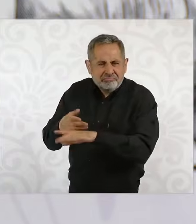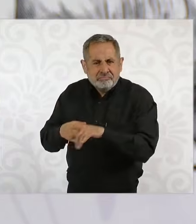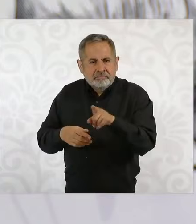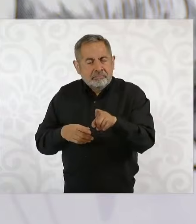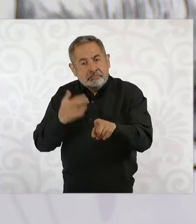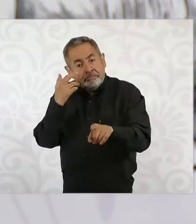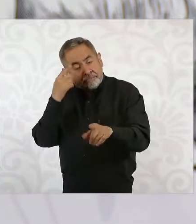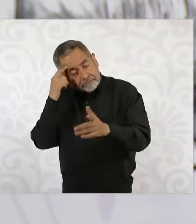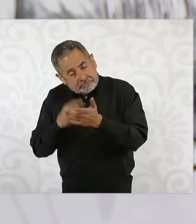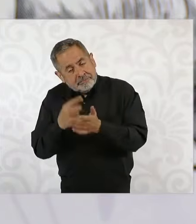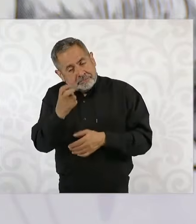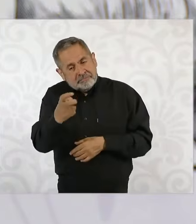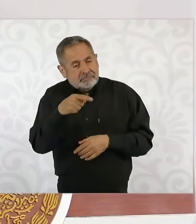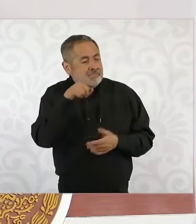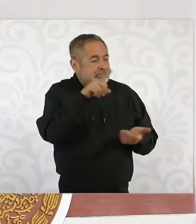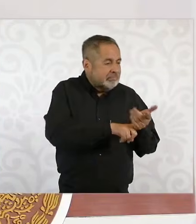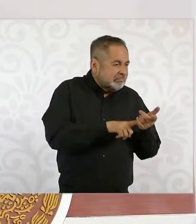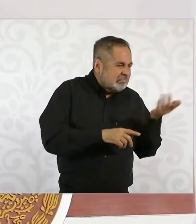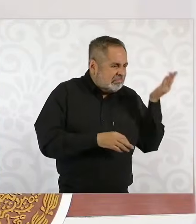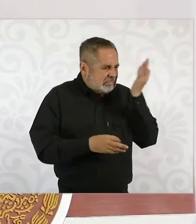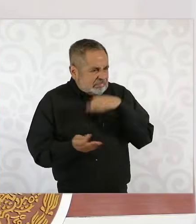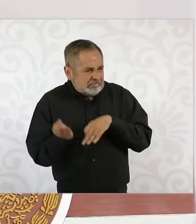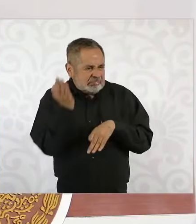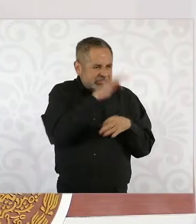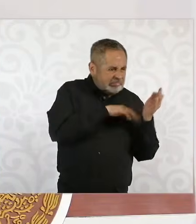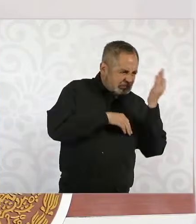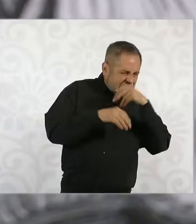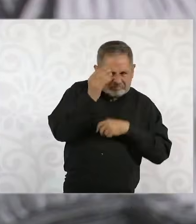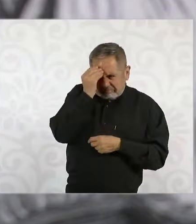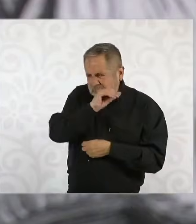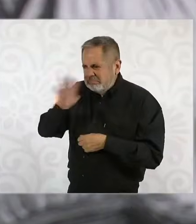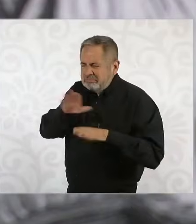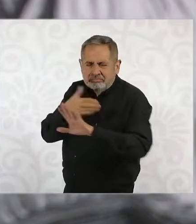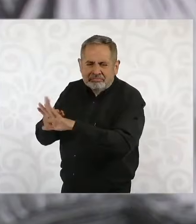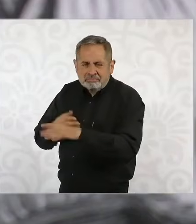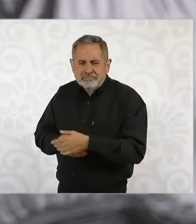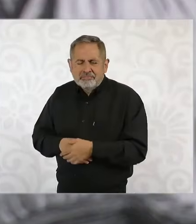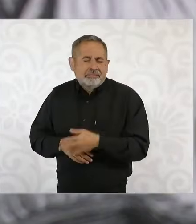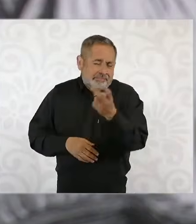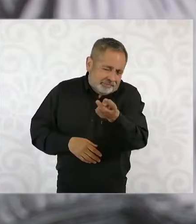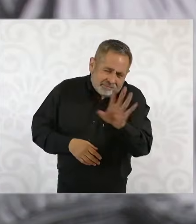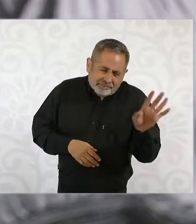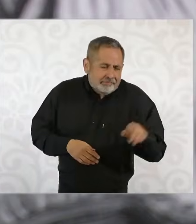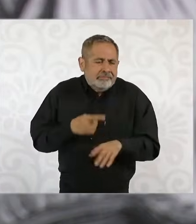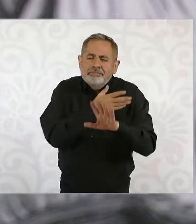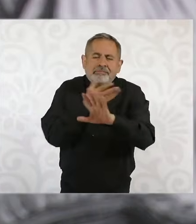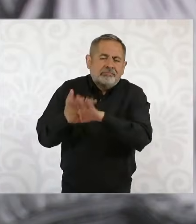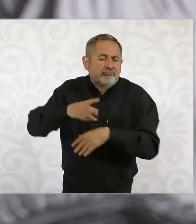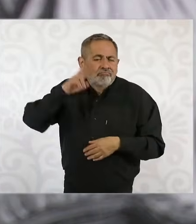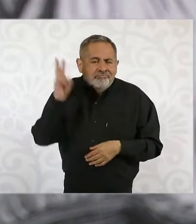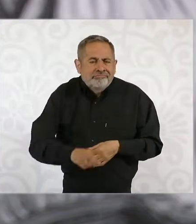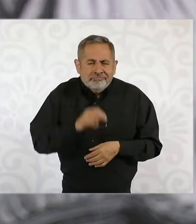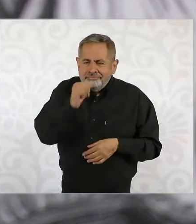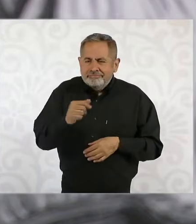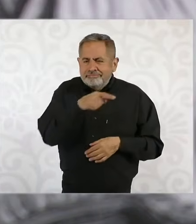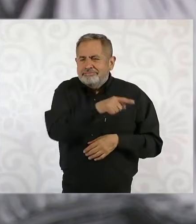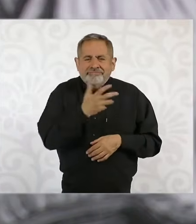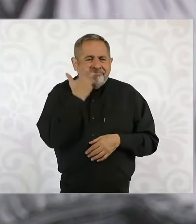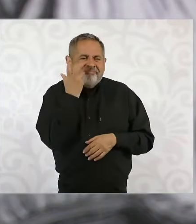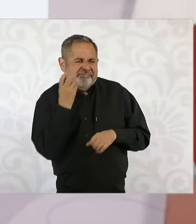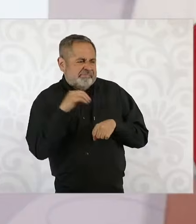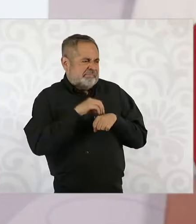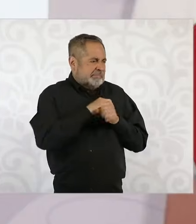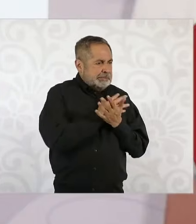que en esa eh pregunta tiene su respuesta. Es una campaña que está en contra del IMS,